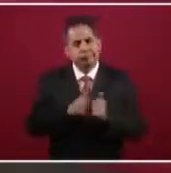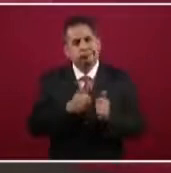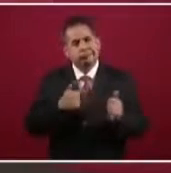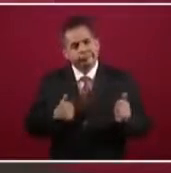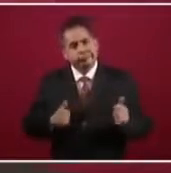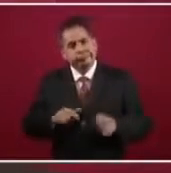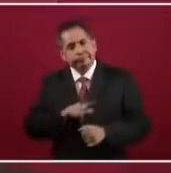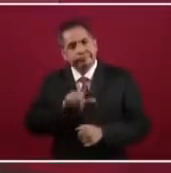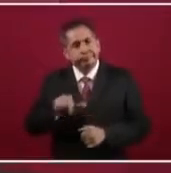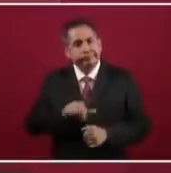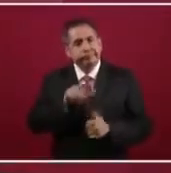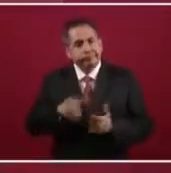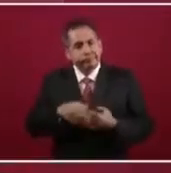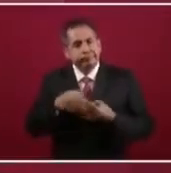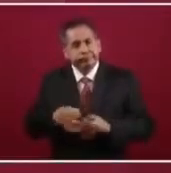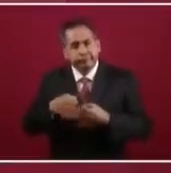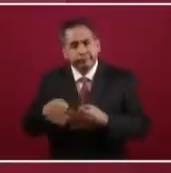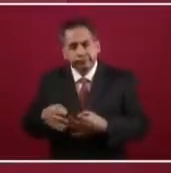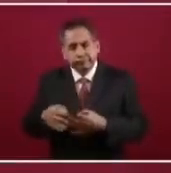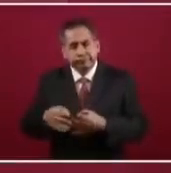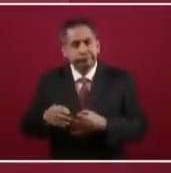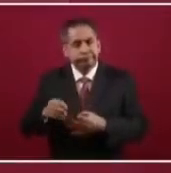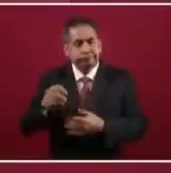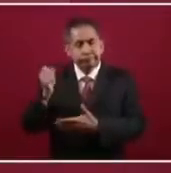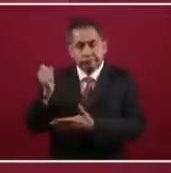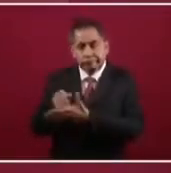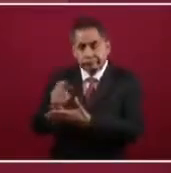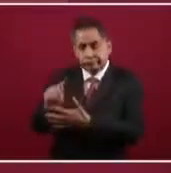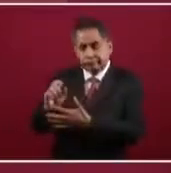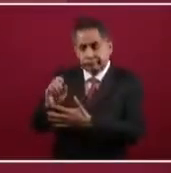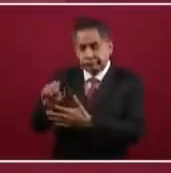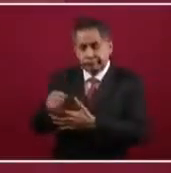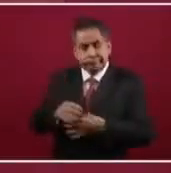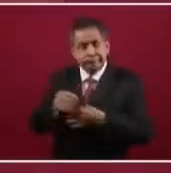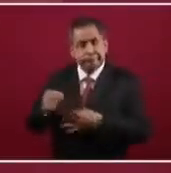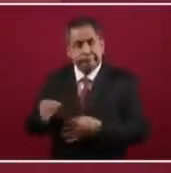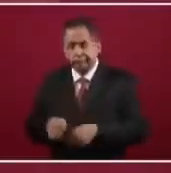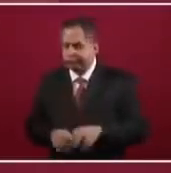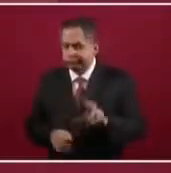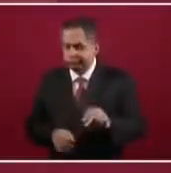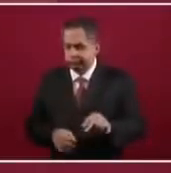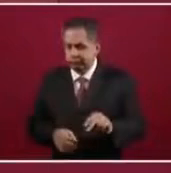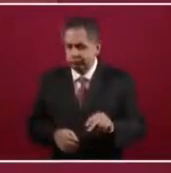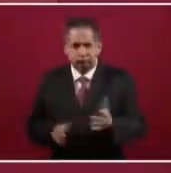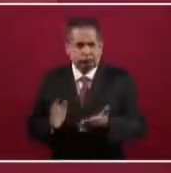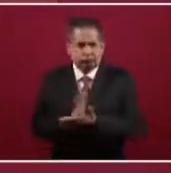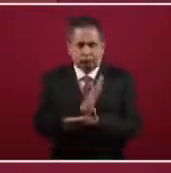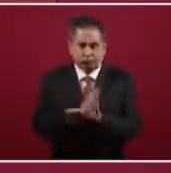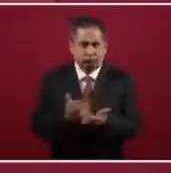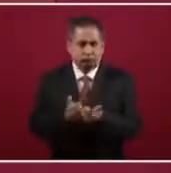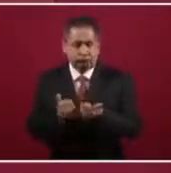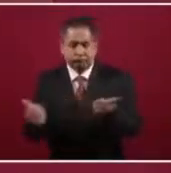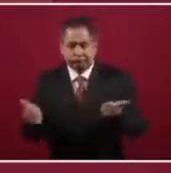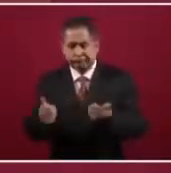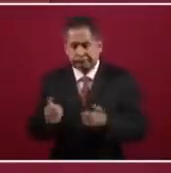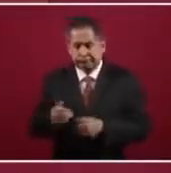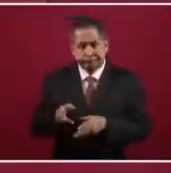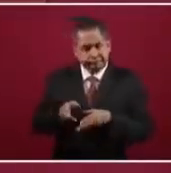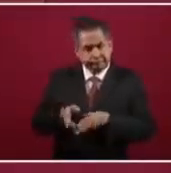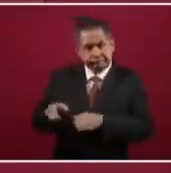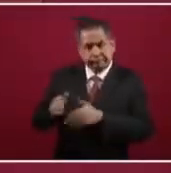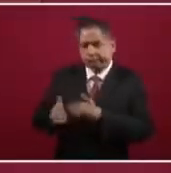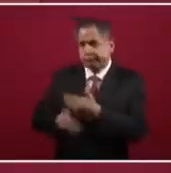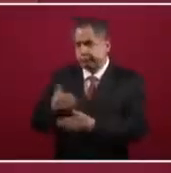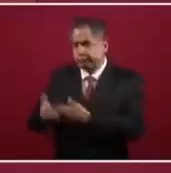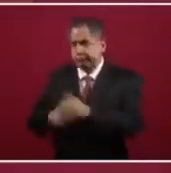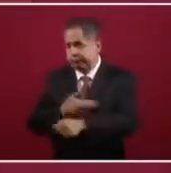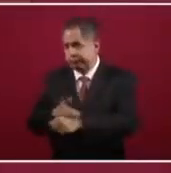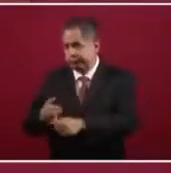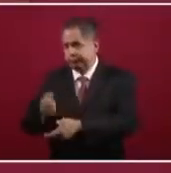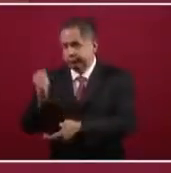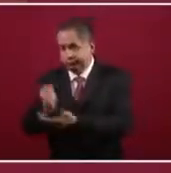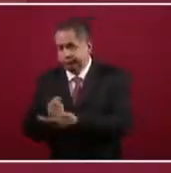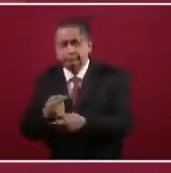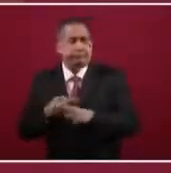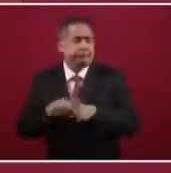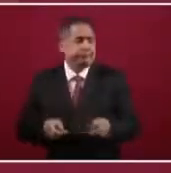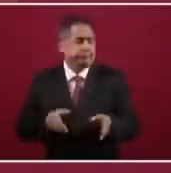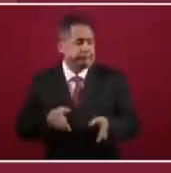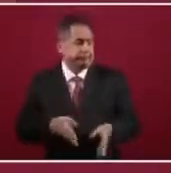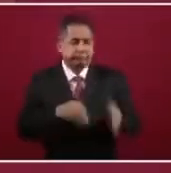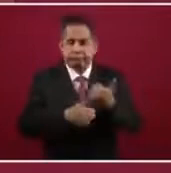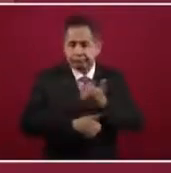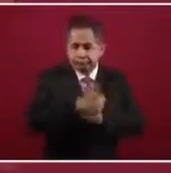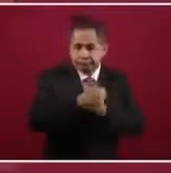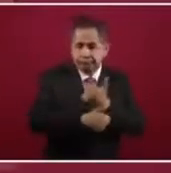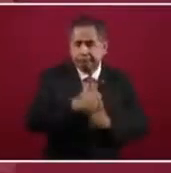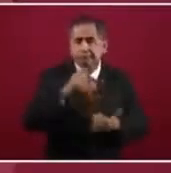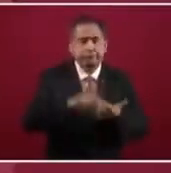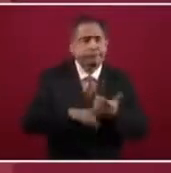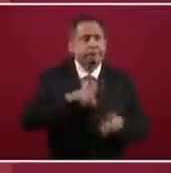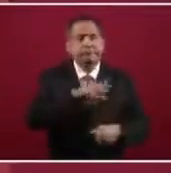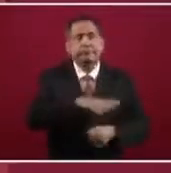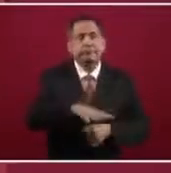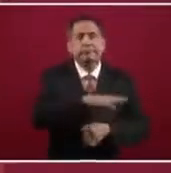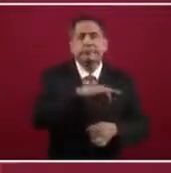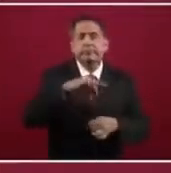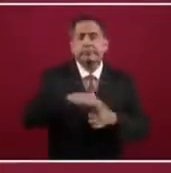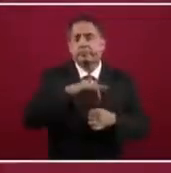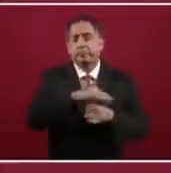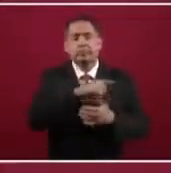aprobación del tratado, que pueda separarse la lucha política electoral de este asunto